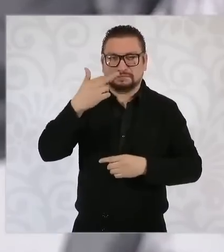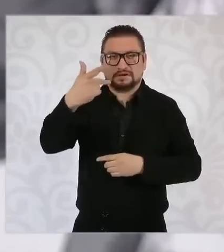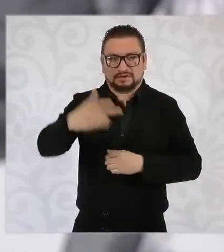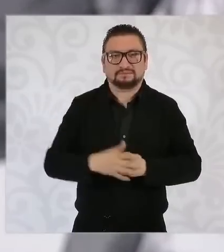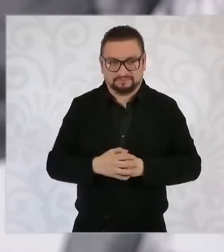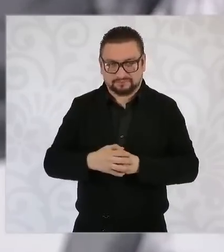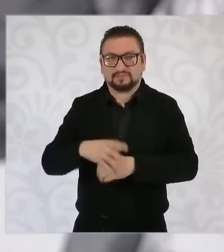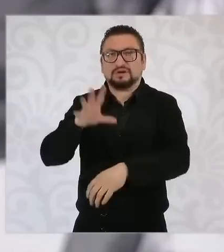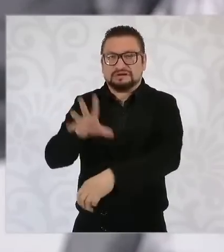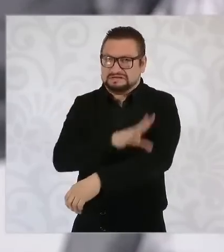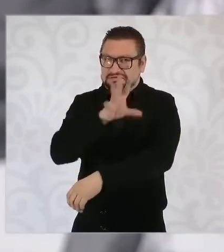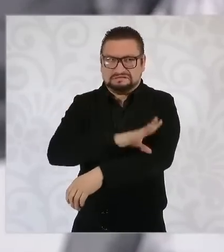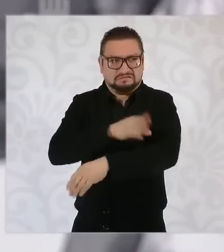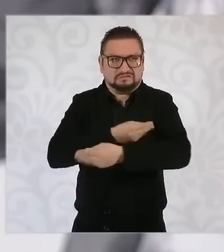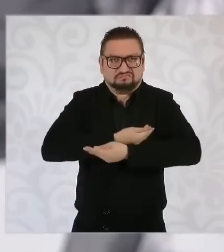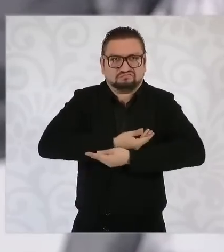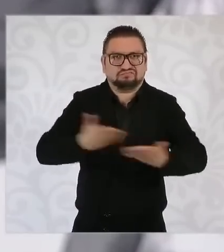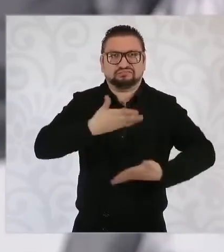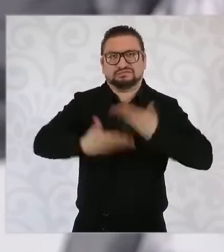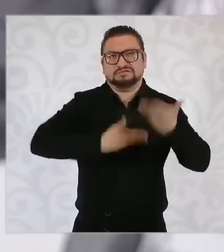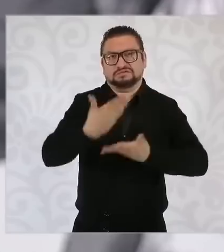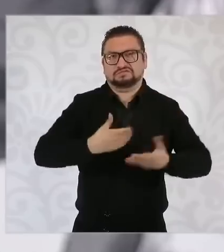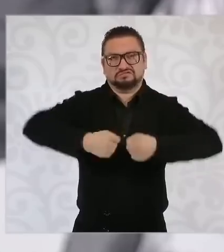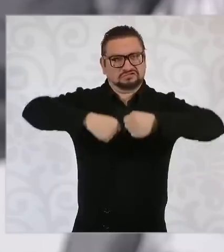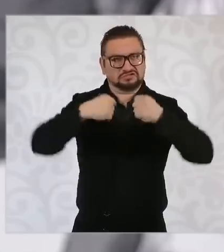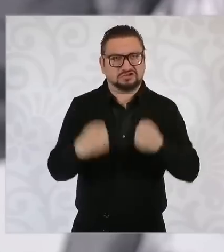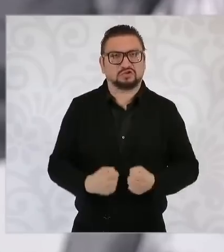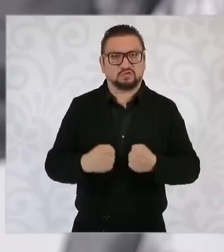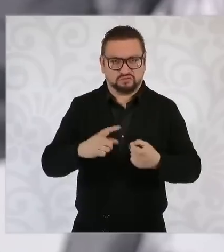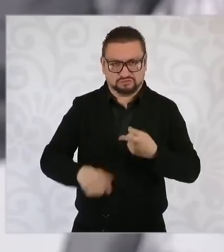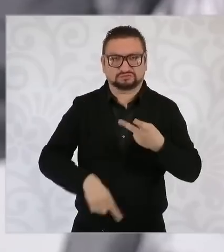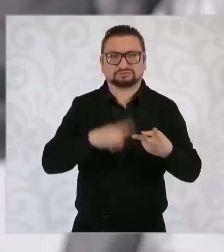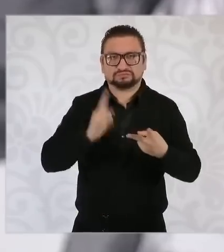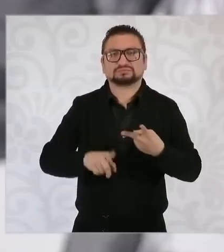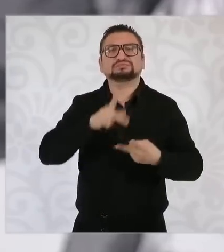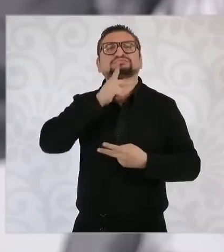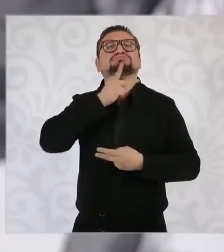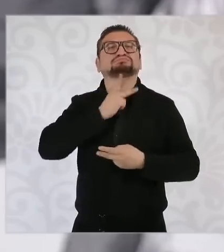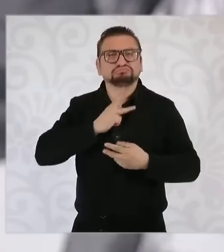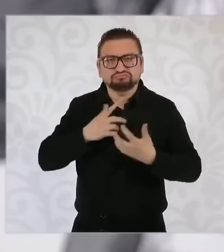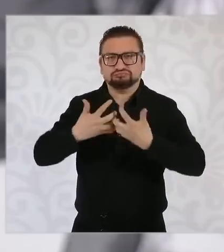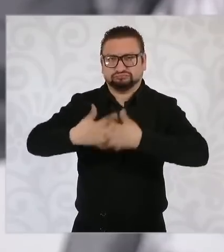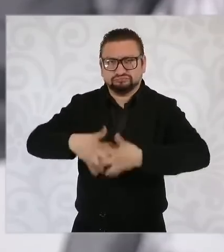eléctrico nacional se garantiza la producción de petróleo para avanzar en la autosuficiencia